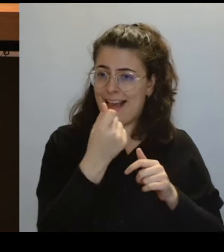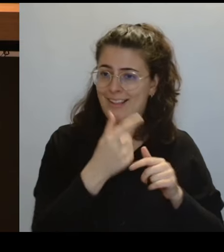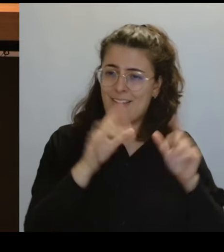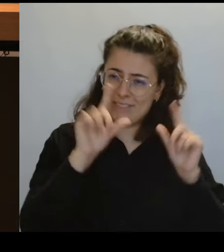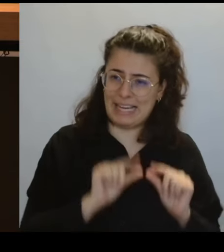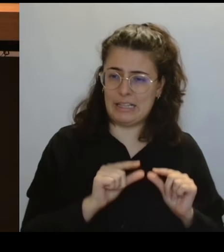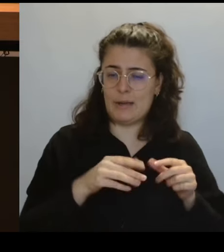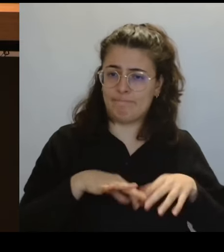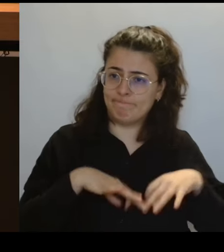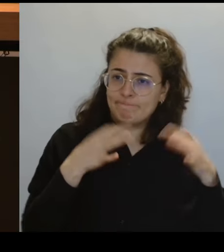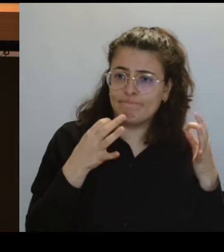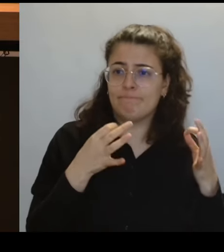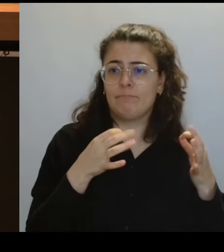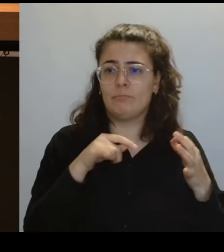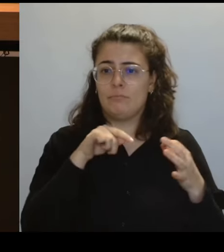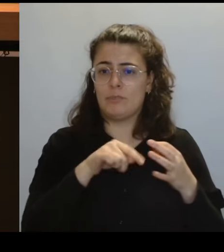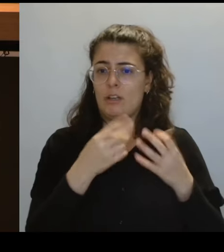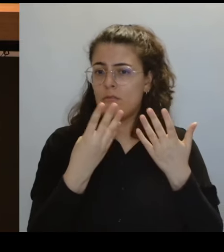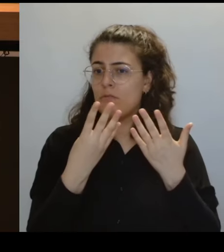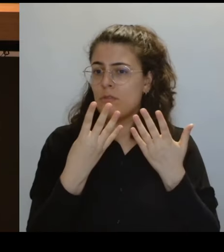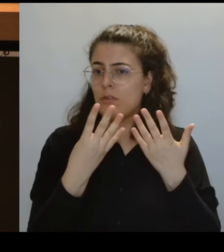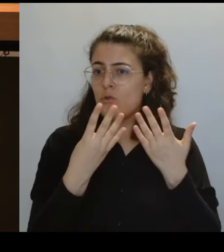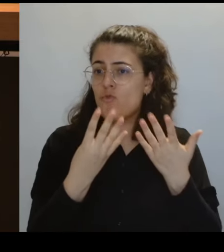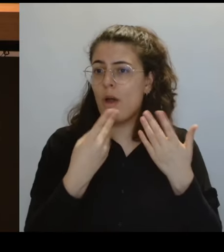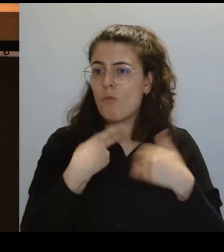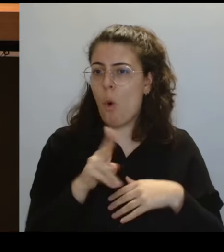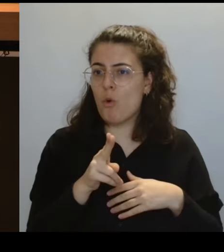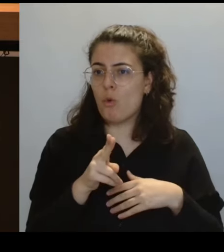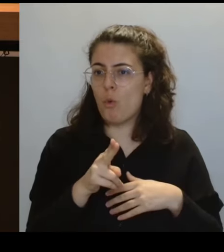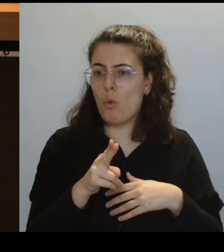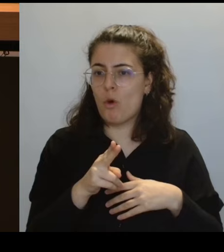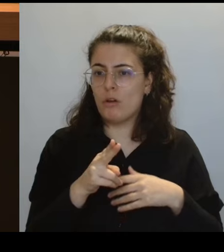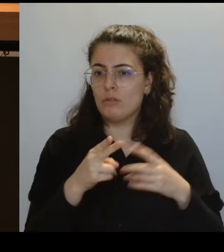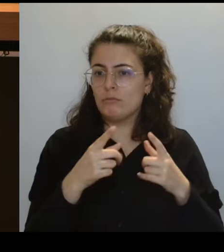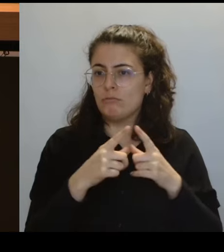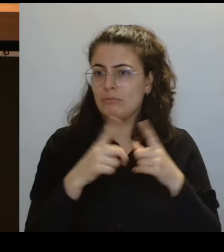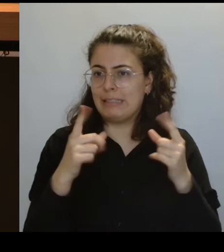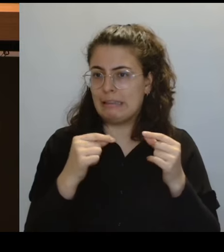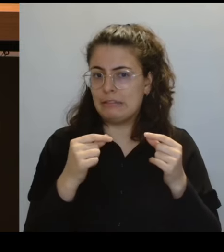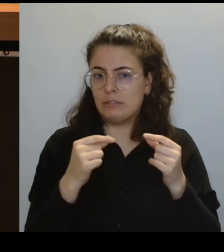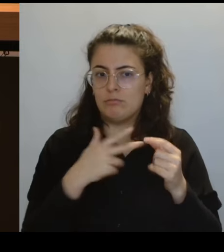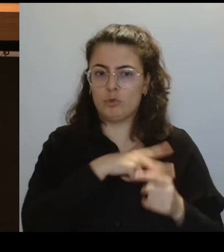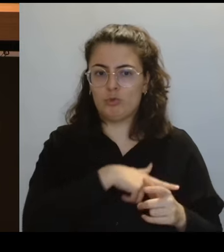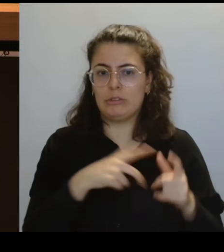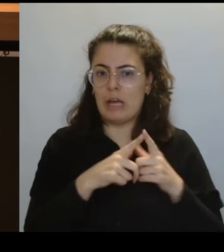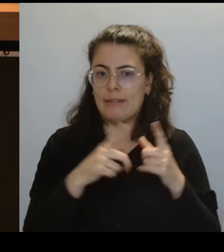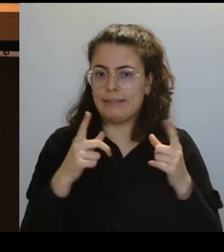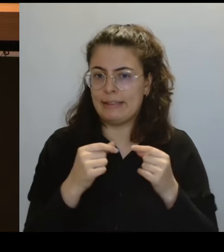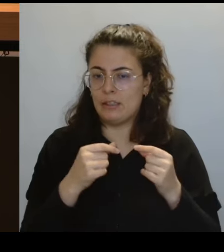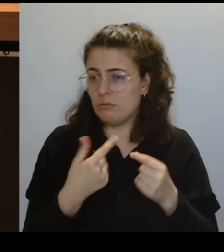gemacht worden ist, dass 9 € Sozialticket, da sind wir uns ja auch einig, dass das wichtig ist, dass wir gesellschaftliche Teilhabe darüber